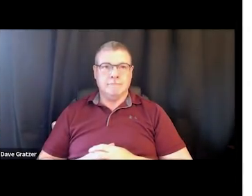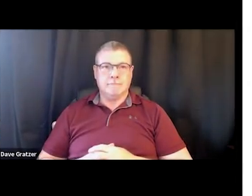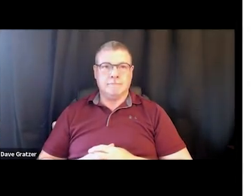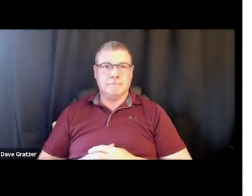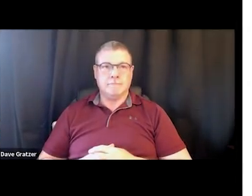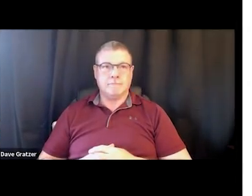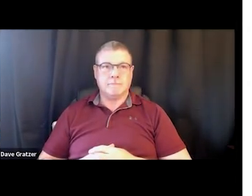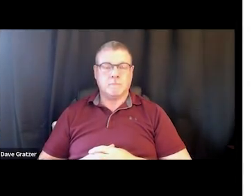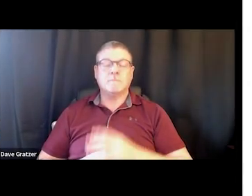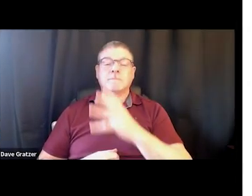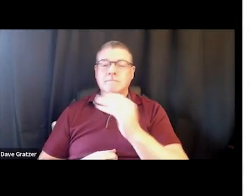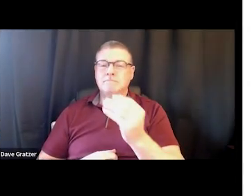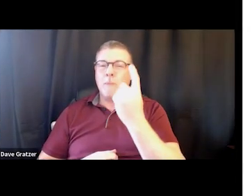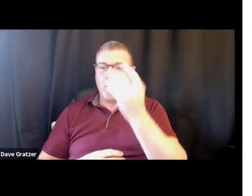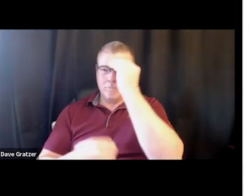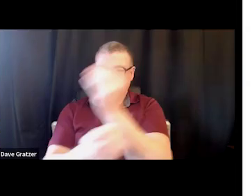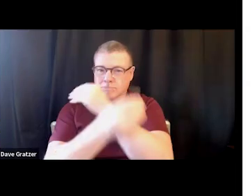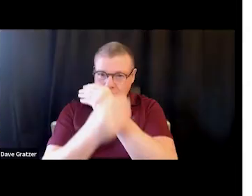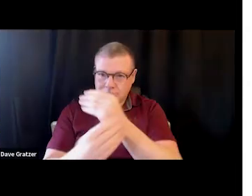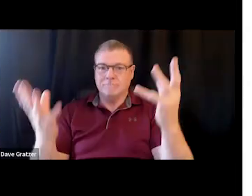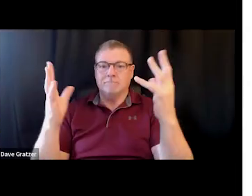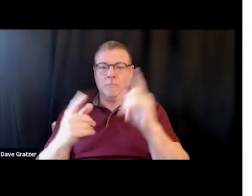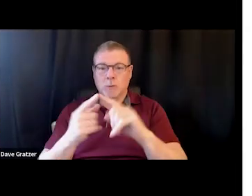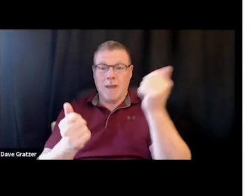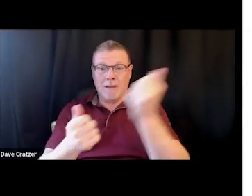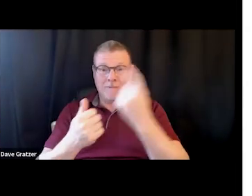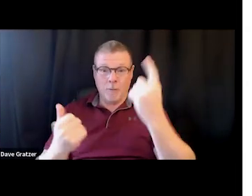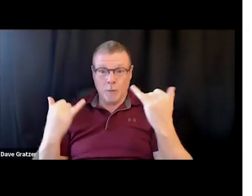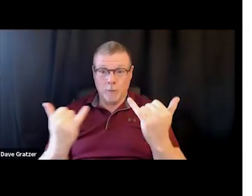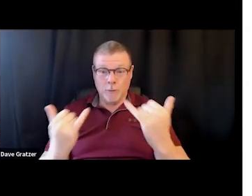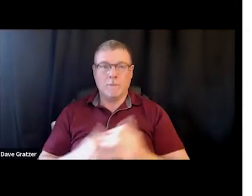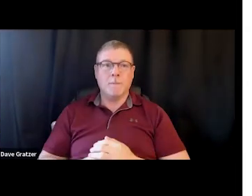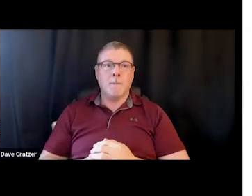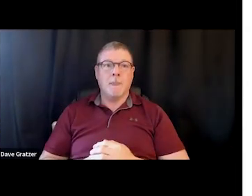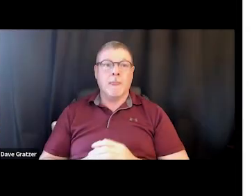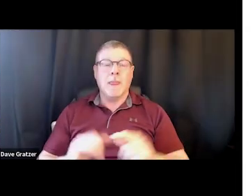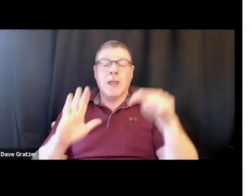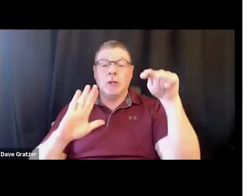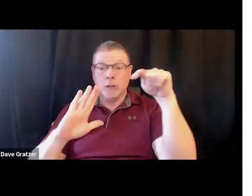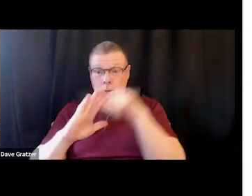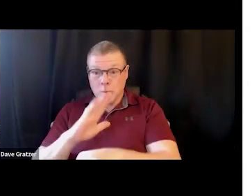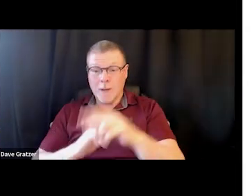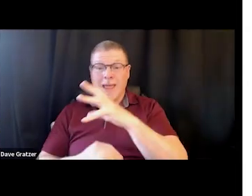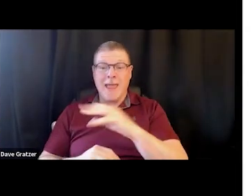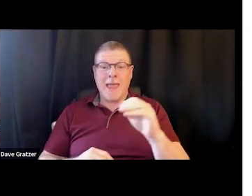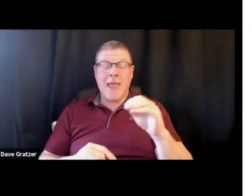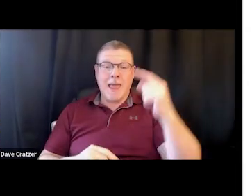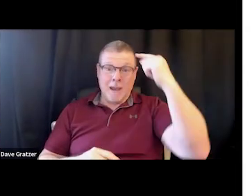Algo que quiero destacar aquí es que el suicidio y la lesión cerebral son una preocupación particular.